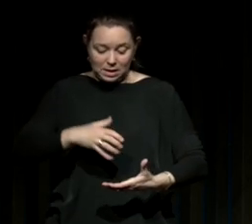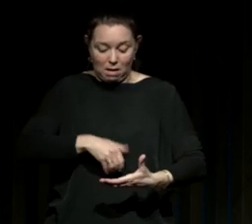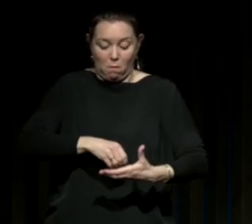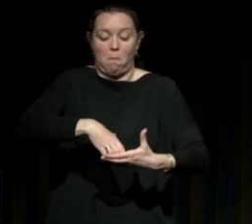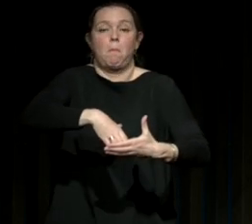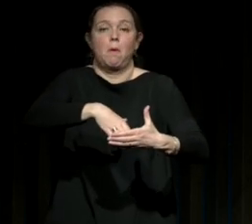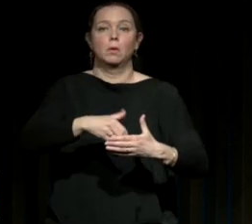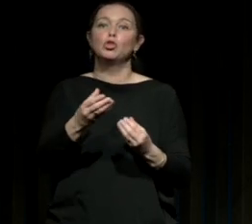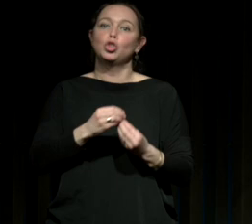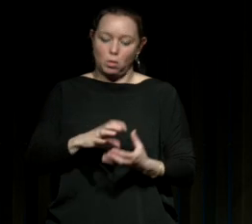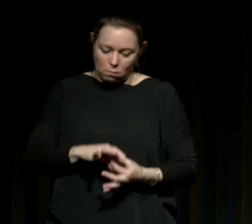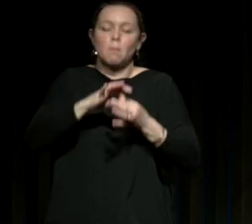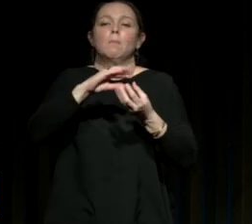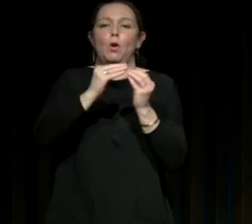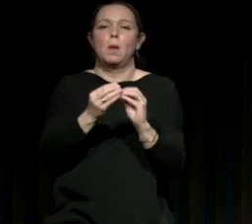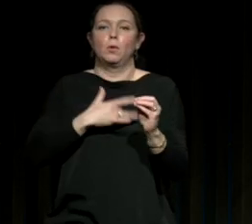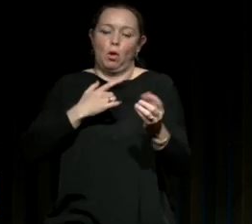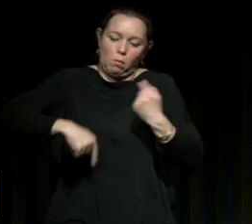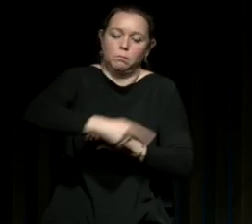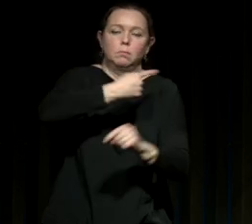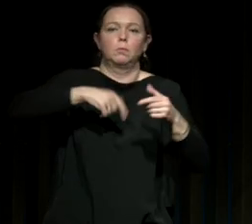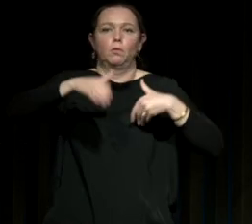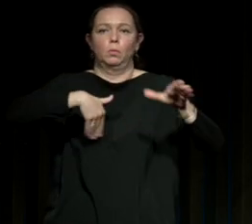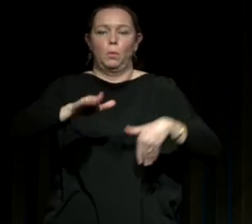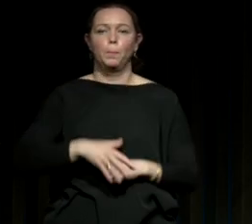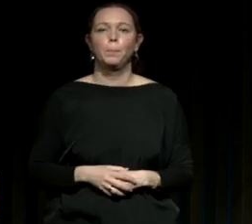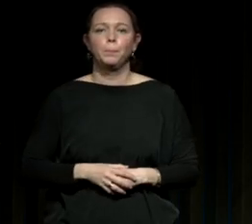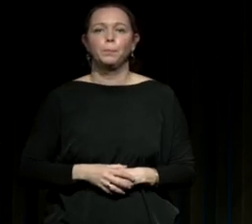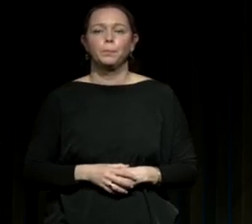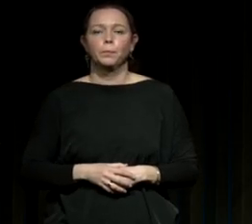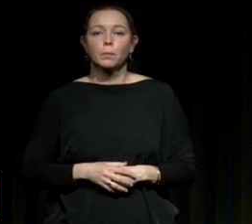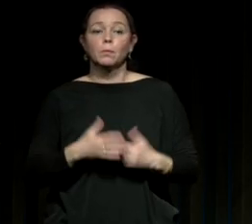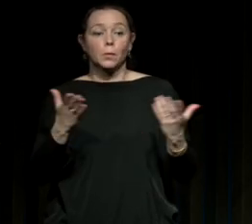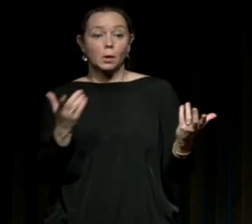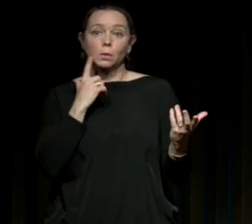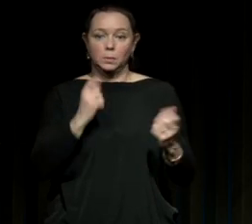métaboliques donc si on mesure le tour de taille on a une bonne idée du tissu adipeux viscéral mais